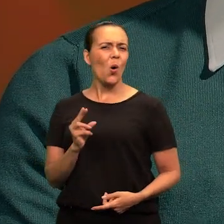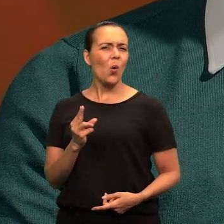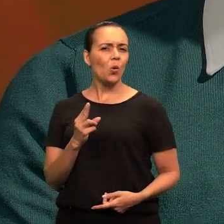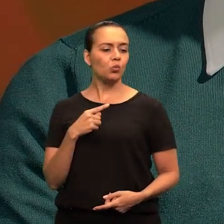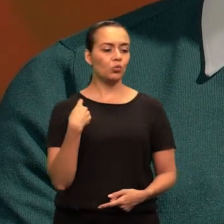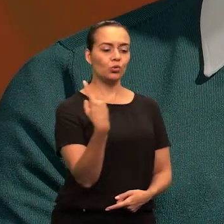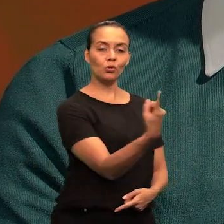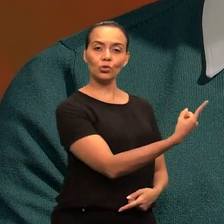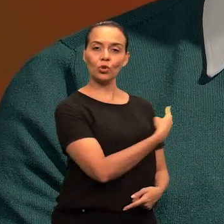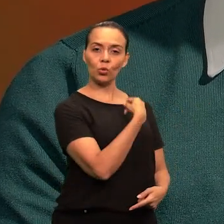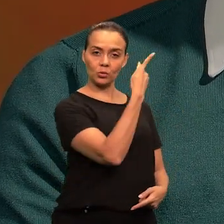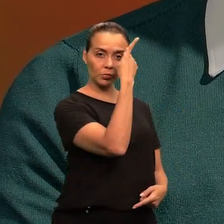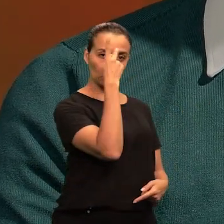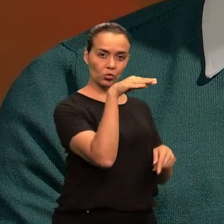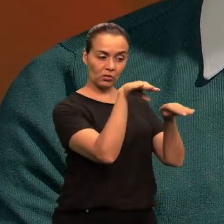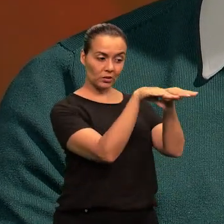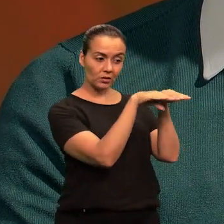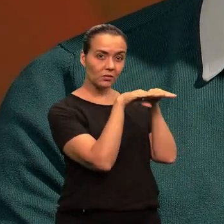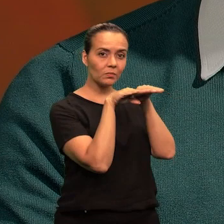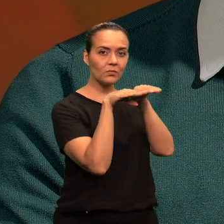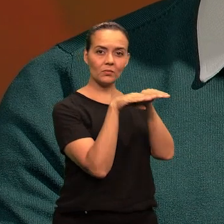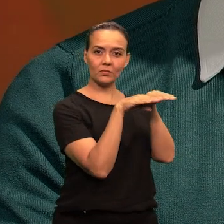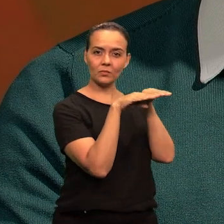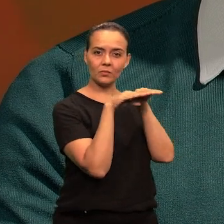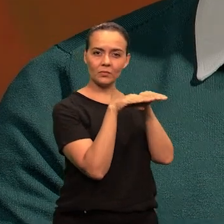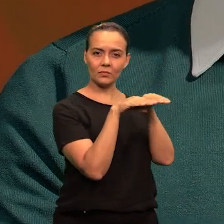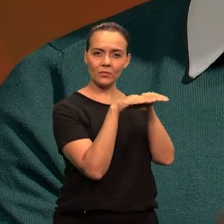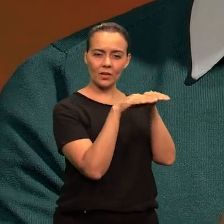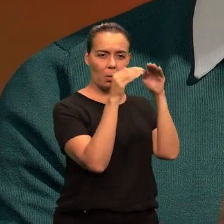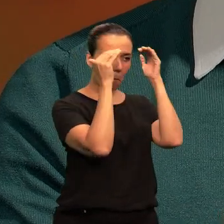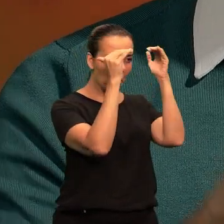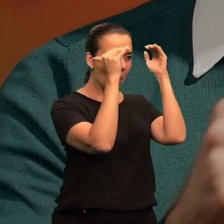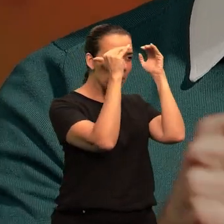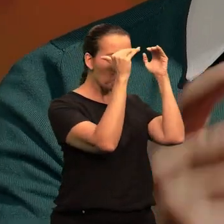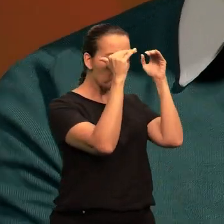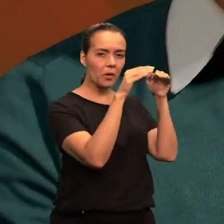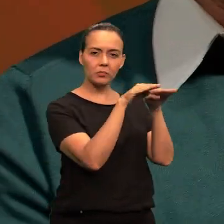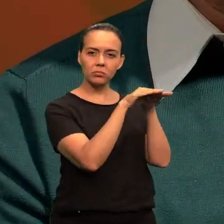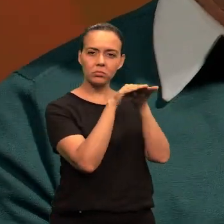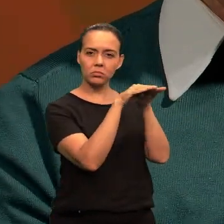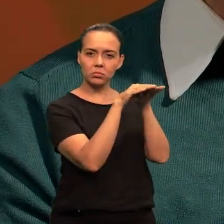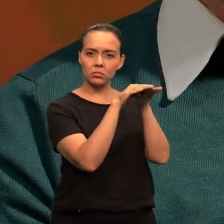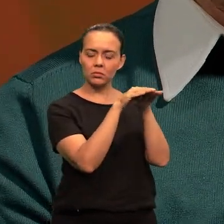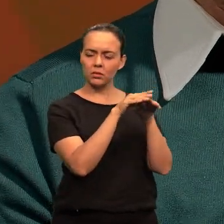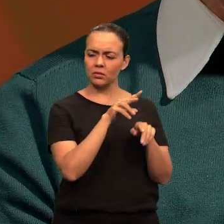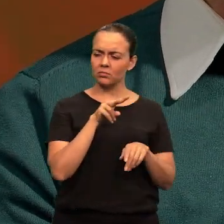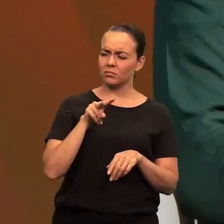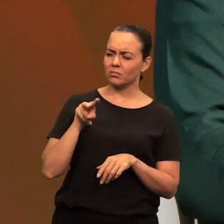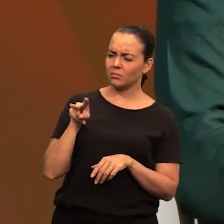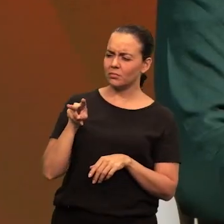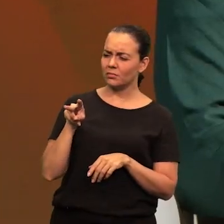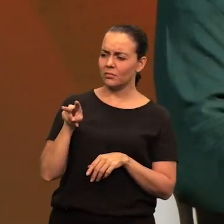a sermos padronizados e sequer estamos percebendo a sutileza do avanço dessa inteligência artificial?